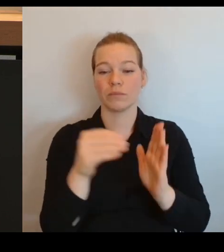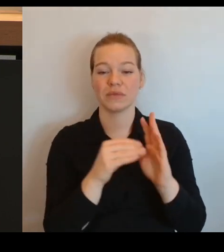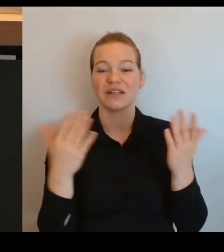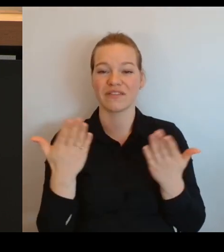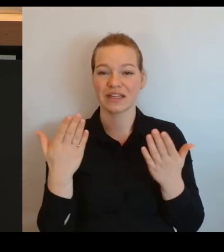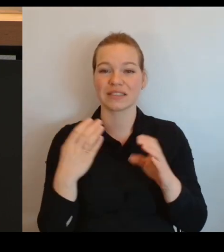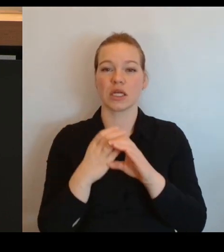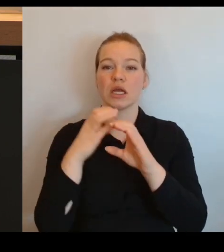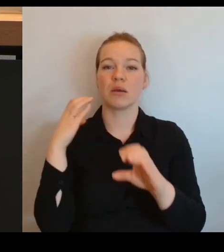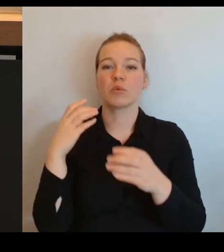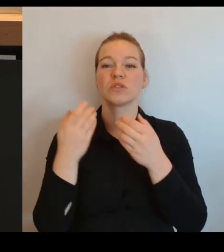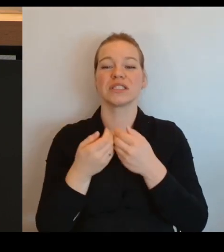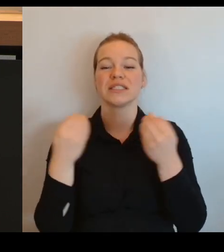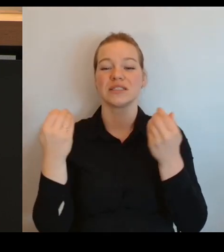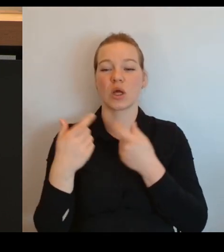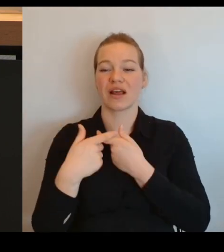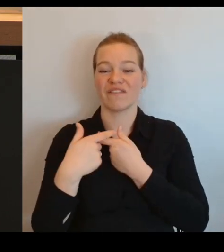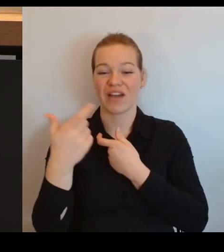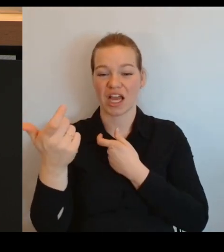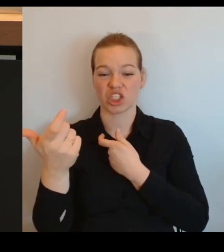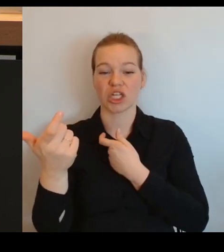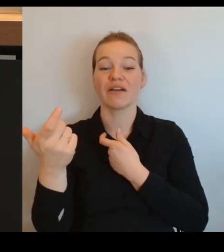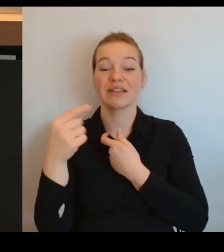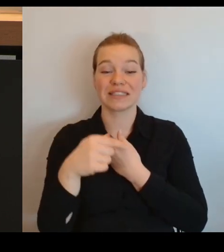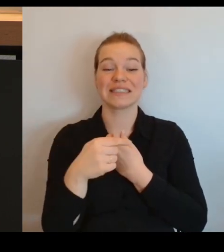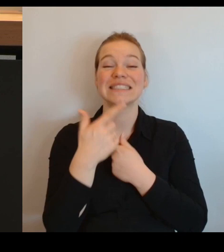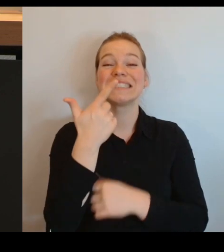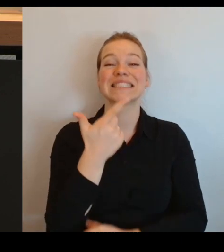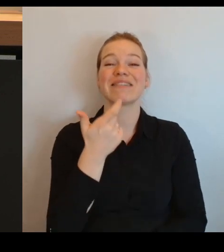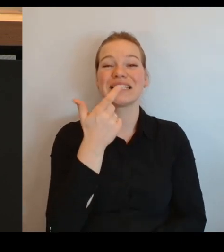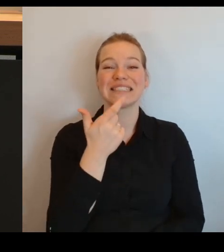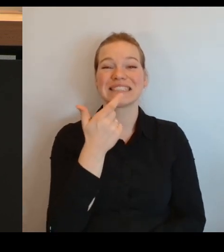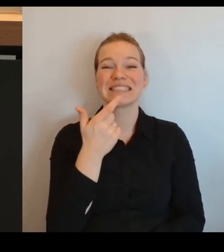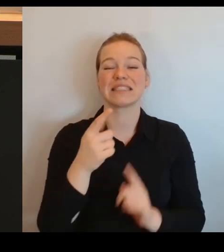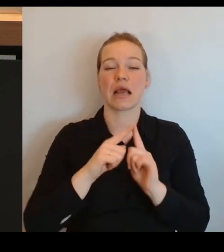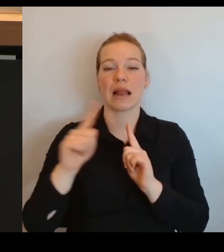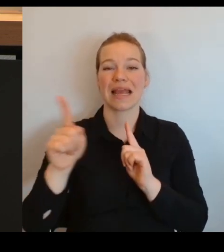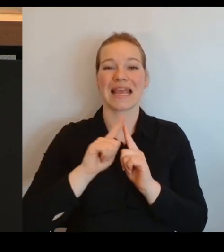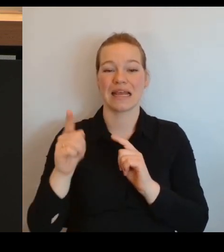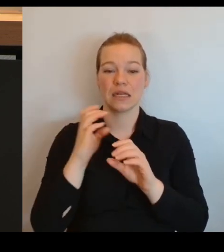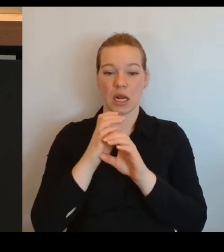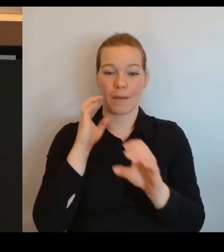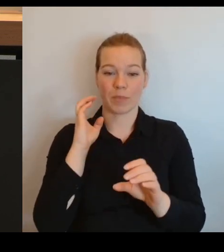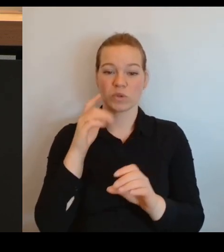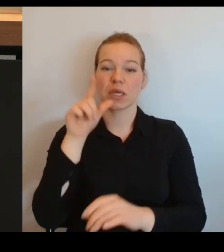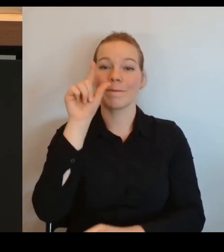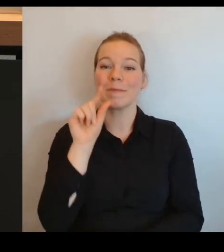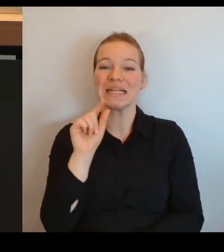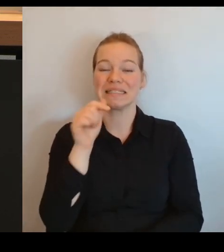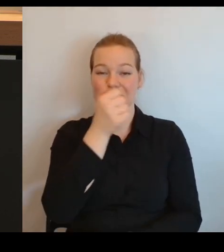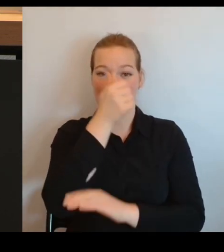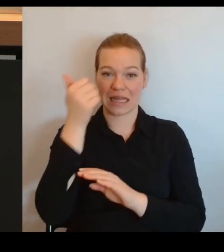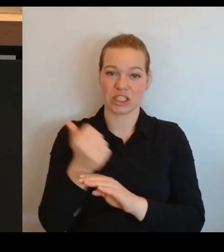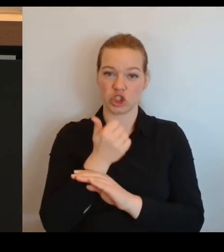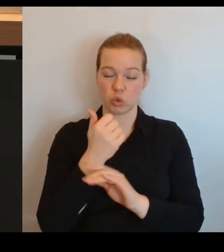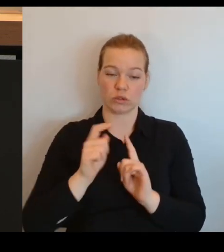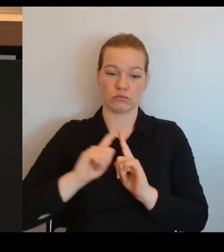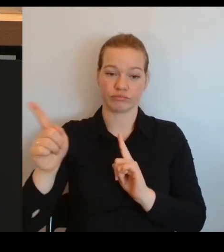So, das ist die Rechtslage. Daran halten wir uns selbstverständlich im Gegensatz zur Vorgängerregierung. Und dann kommen wir zu den beiden Punkten, die Sie angesprochen